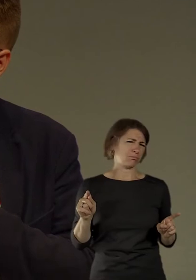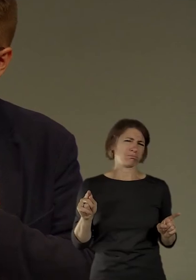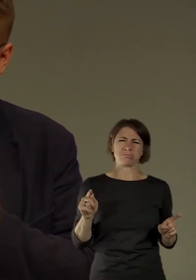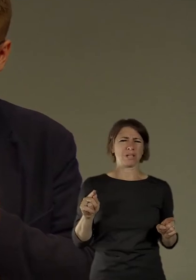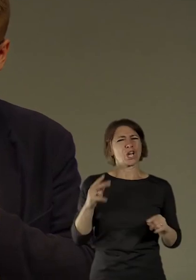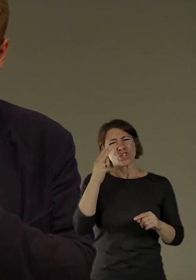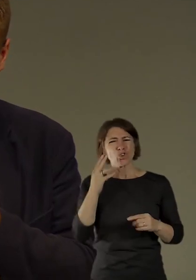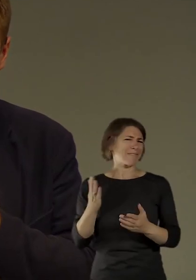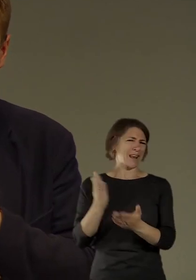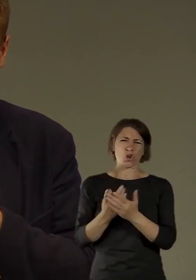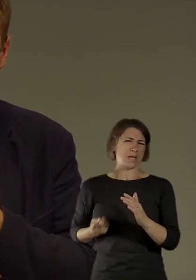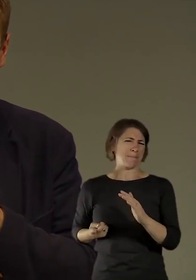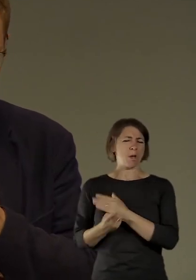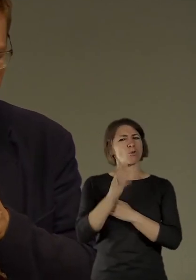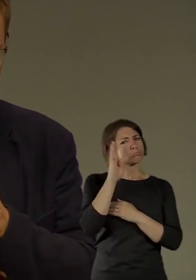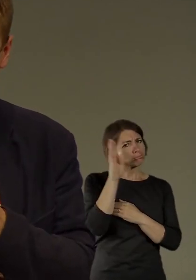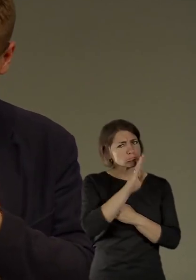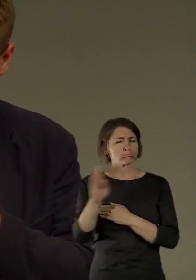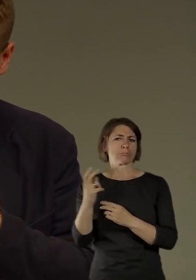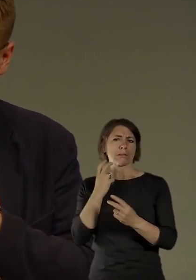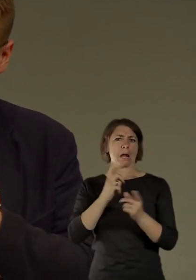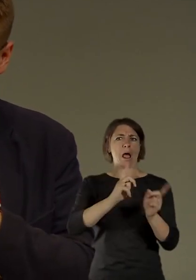A ta tramvajová doprava dostačuje. A naopak je potřeba ji posilovat.